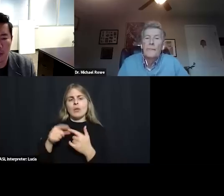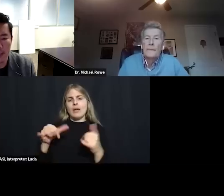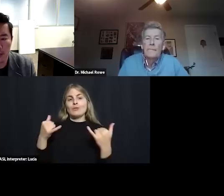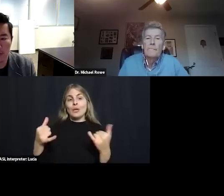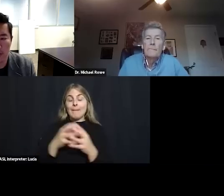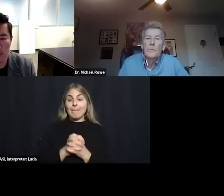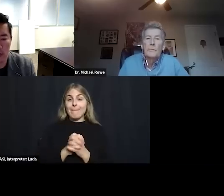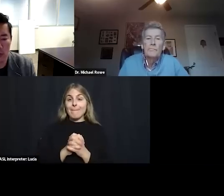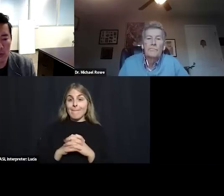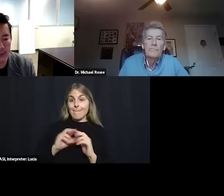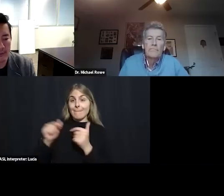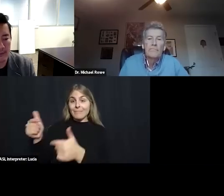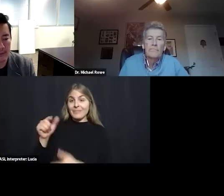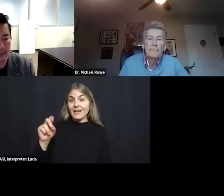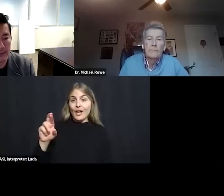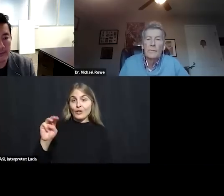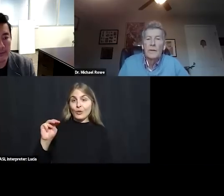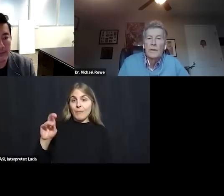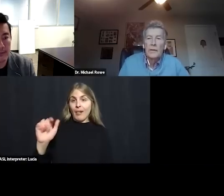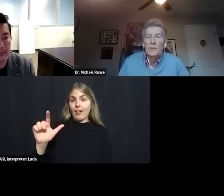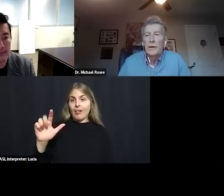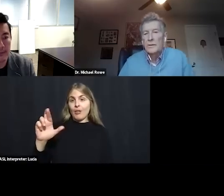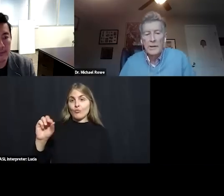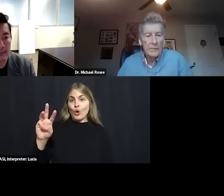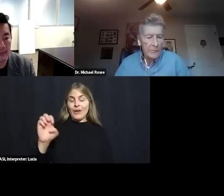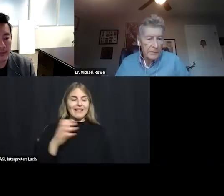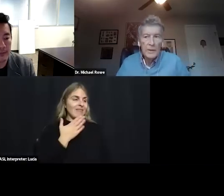Le paso la palabra al Dr. Rowe. Gracias, Dr. Tsai.